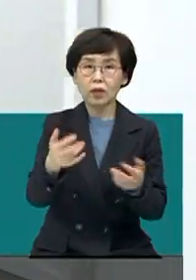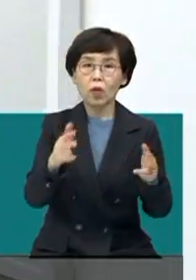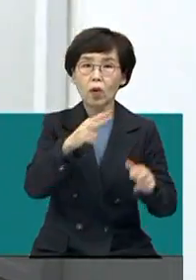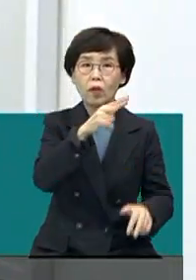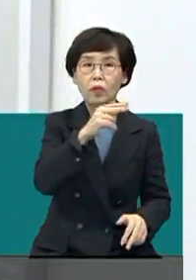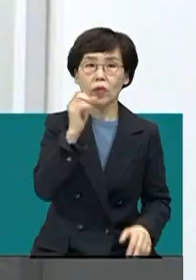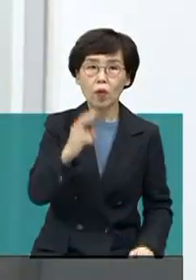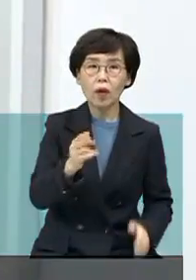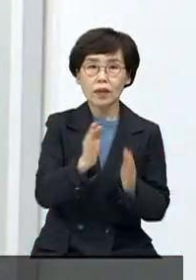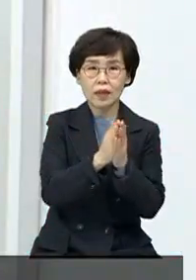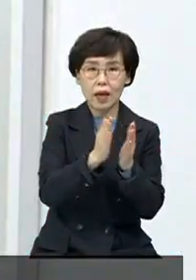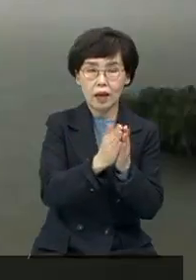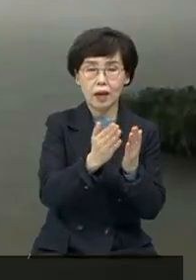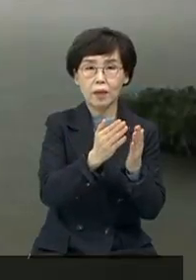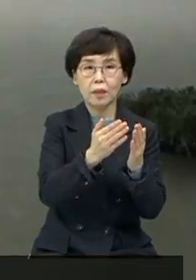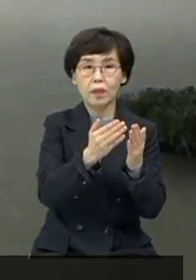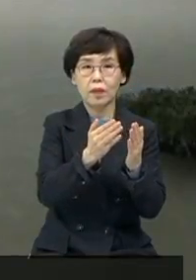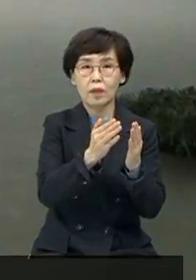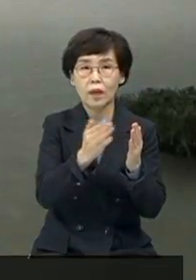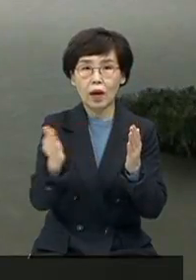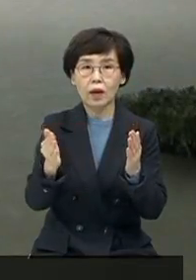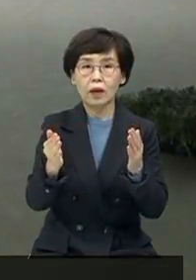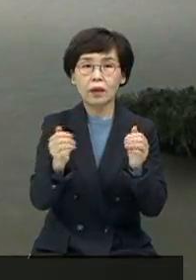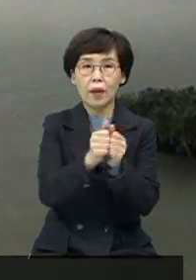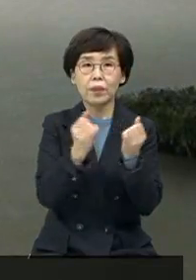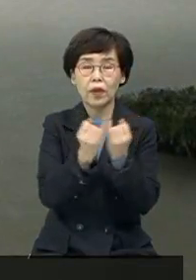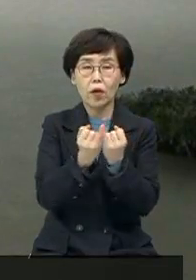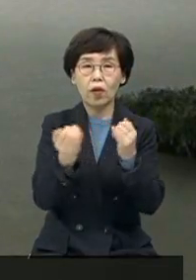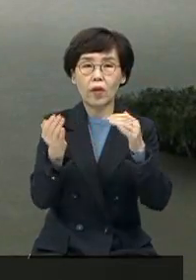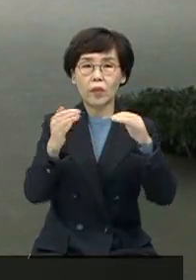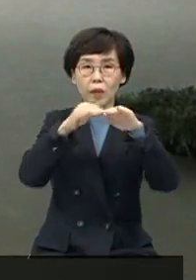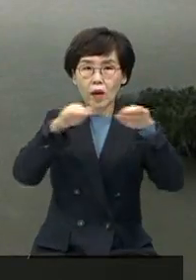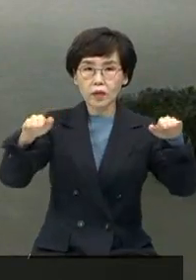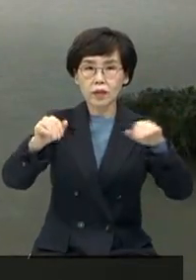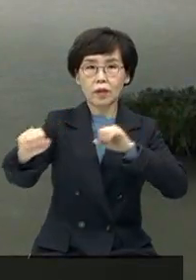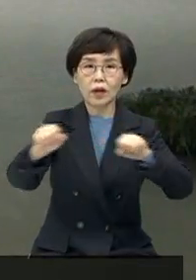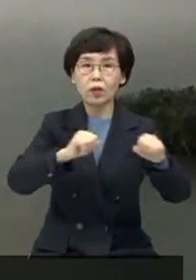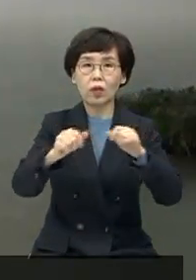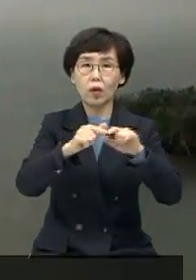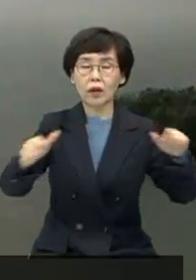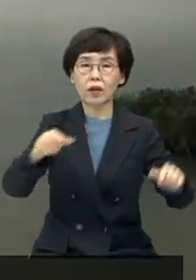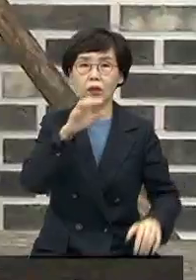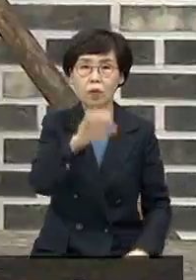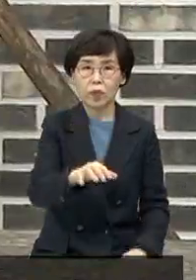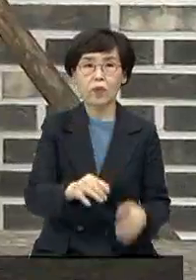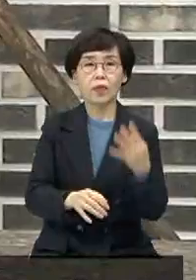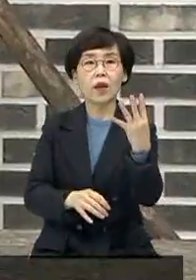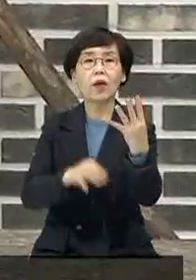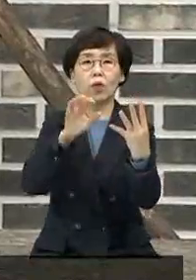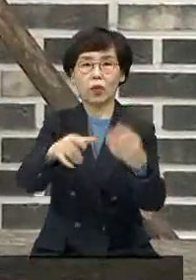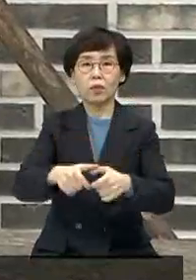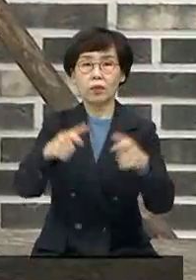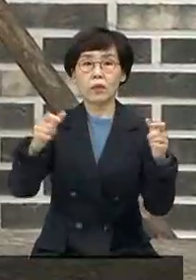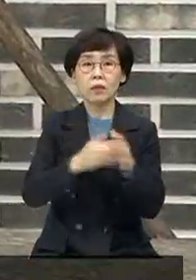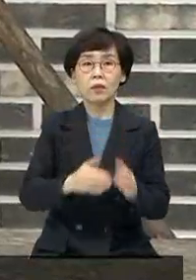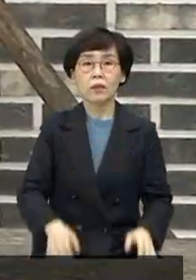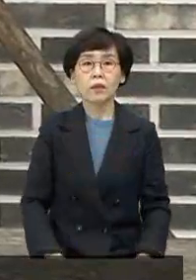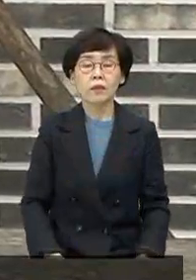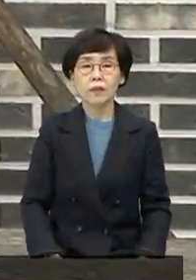시티가든과 책방물결서사, 성평등 활동가들의 공간인 성평등전주 등 4곳으로 늘었습니다.